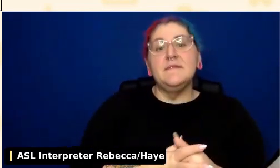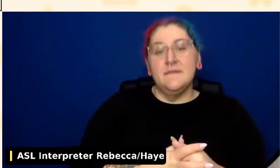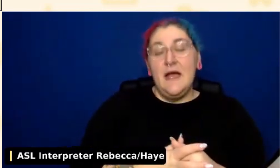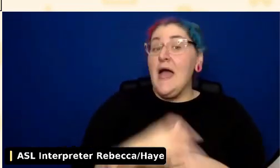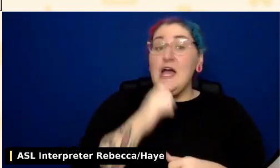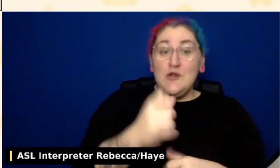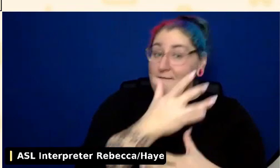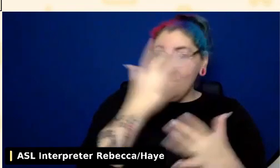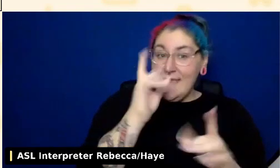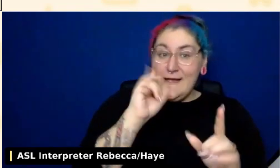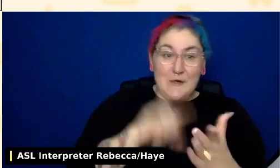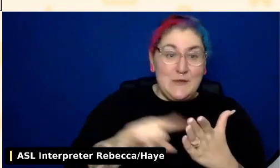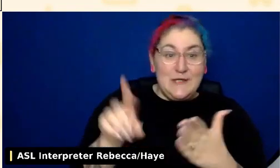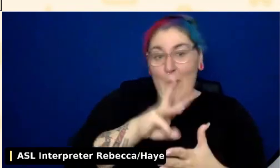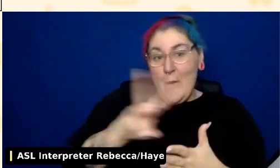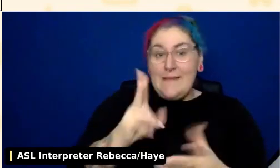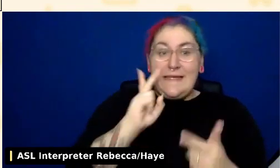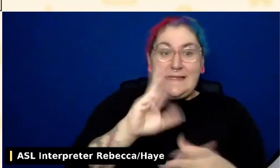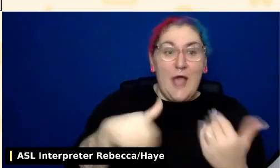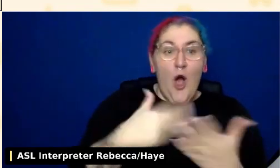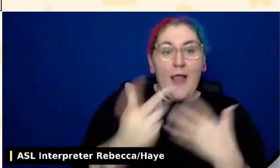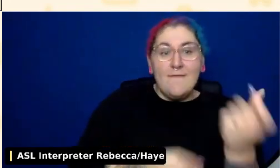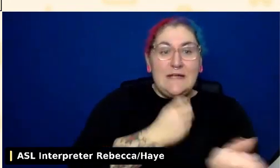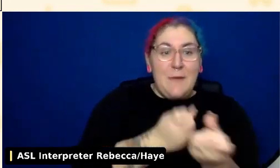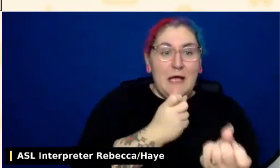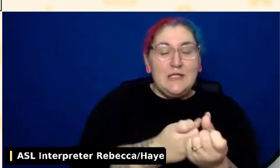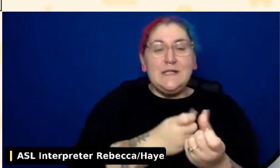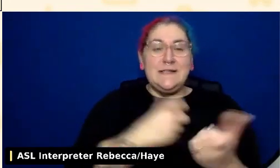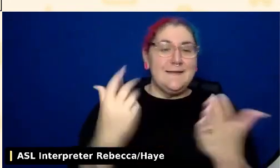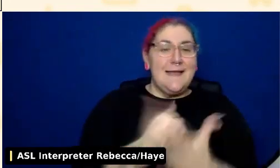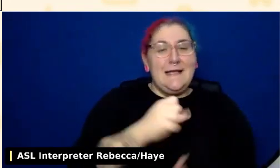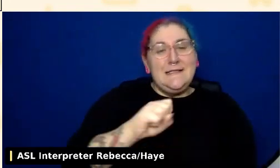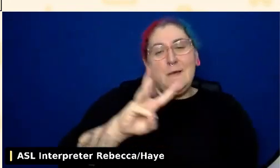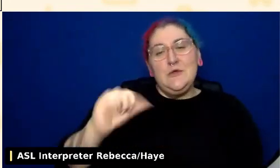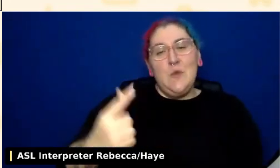para obtener obsequios virtuales y participar para tener la oportunidad de ganar grandes premios. Nos vemos aquí después del descanso.